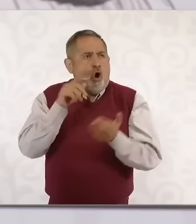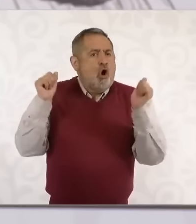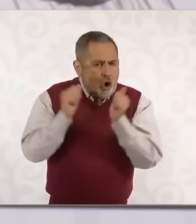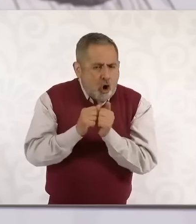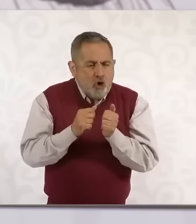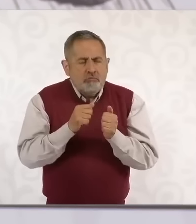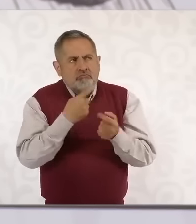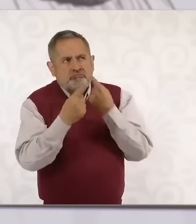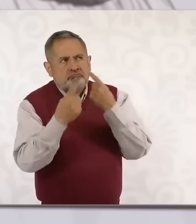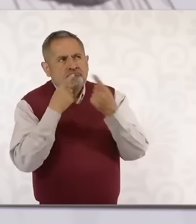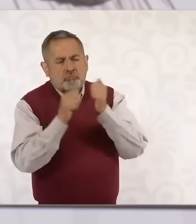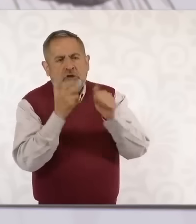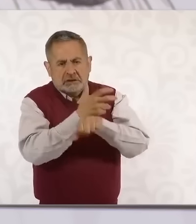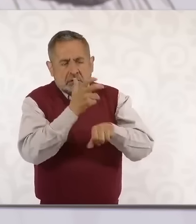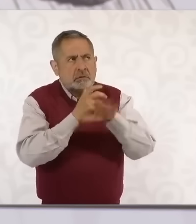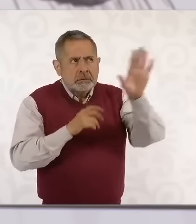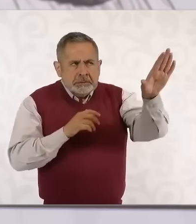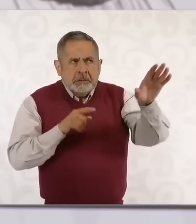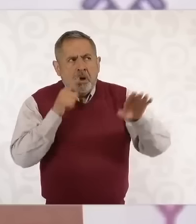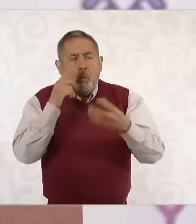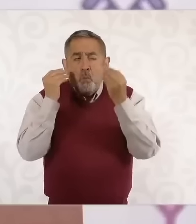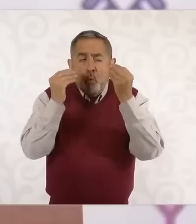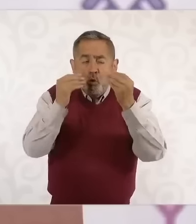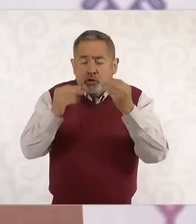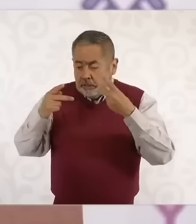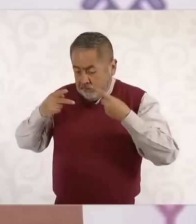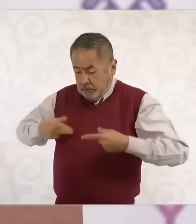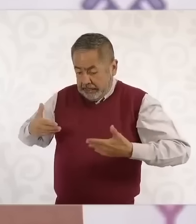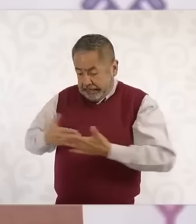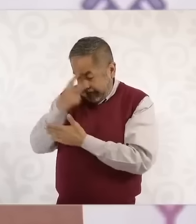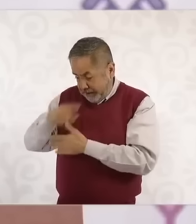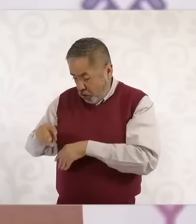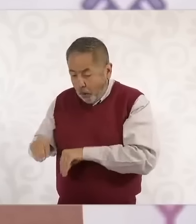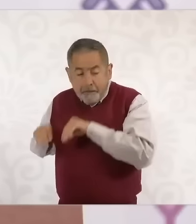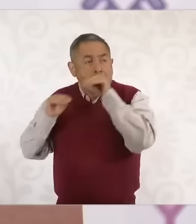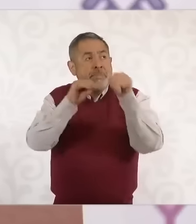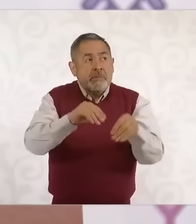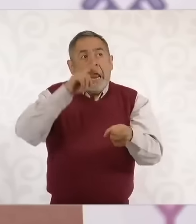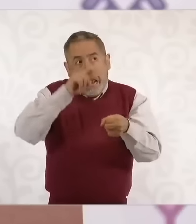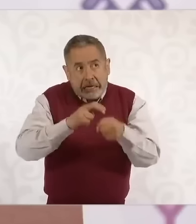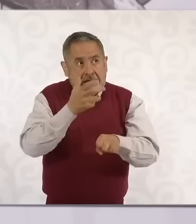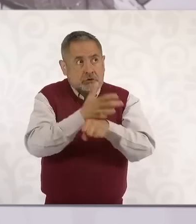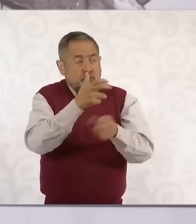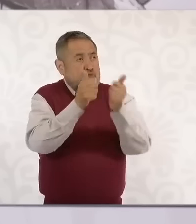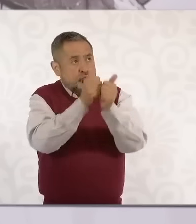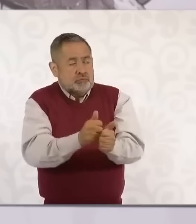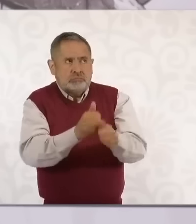es el tema de los mexicanos que están allá sobre todo y de que se permita generar una condición